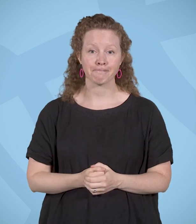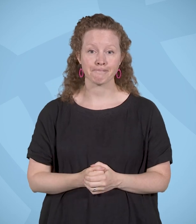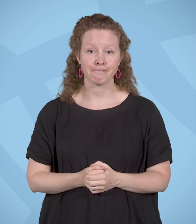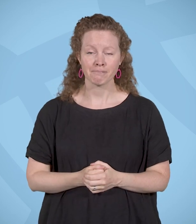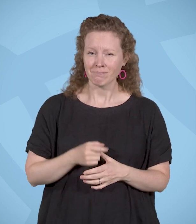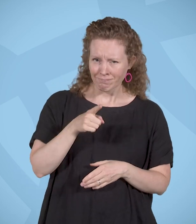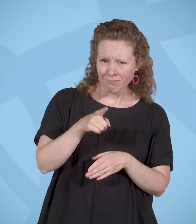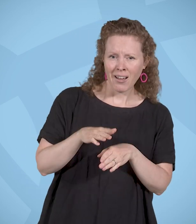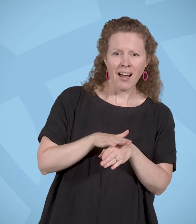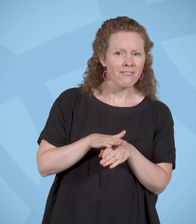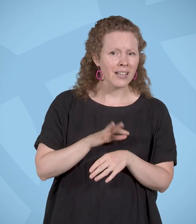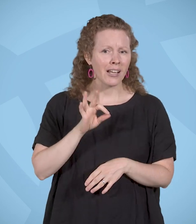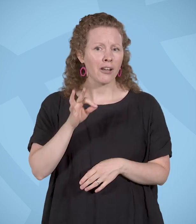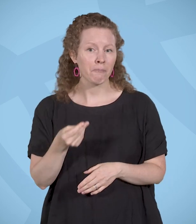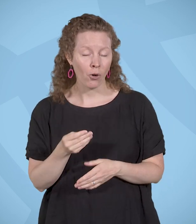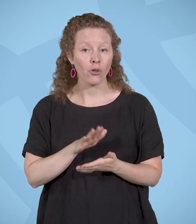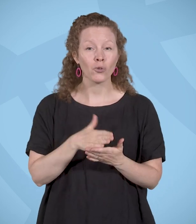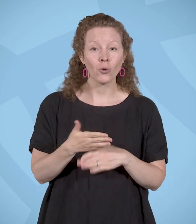Om du ännu har en gammal texttelefon, -